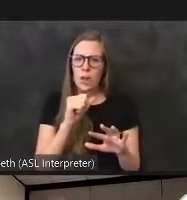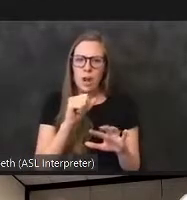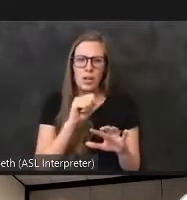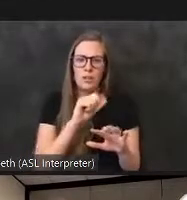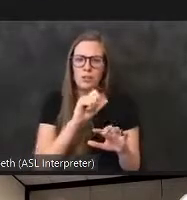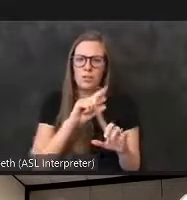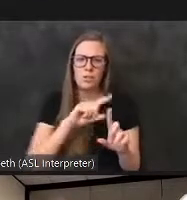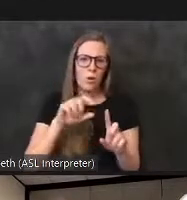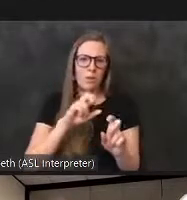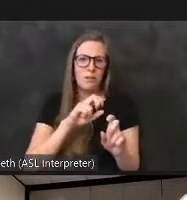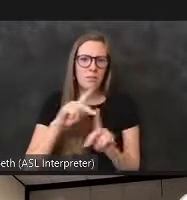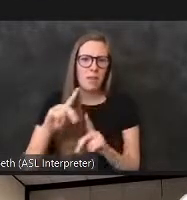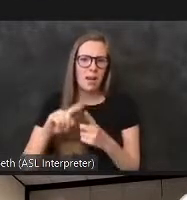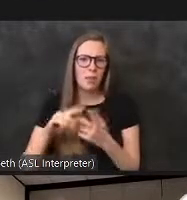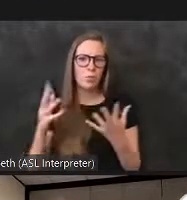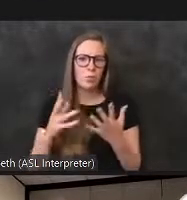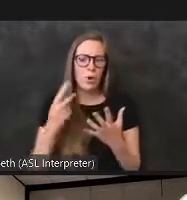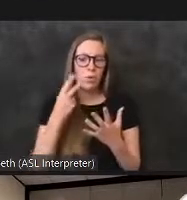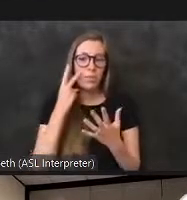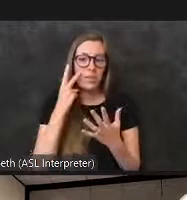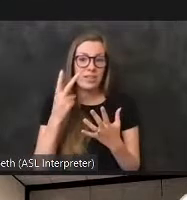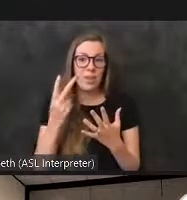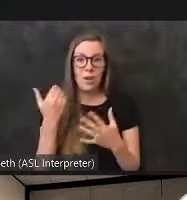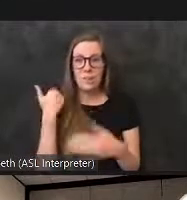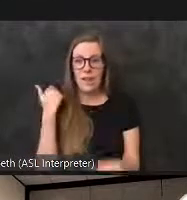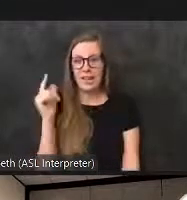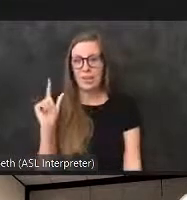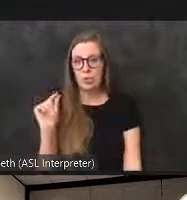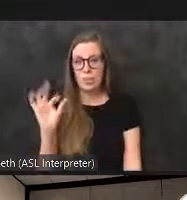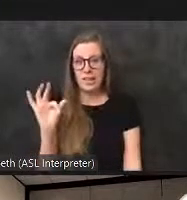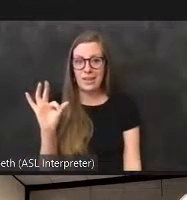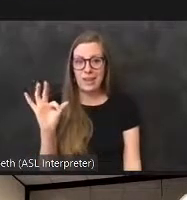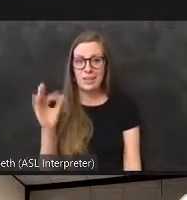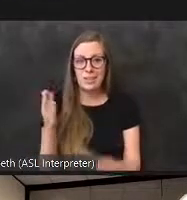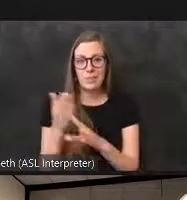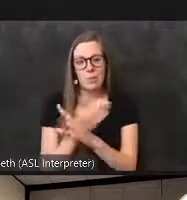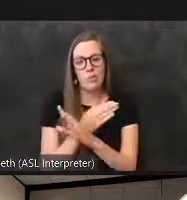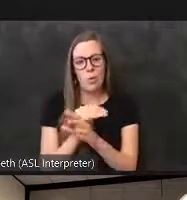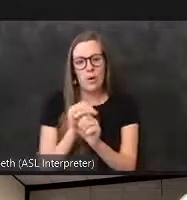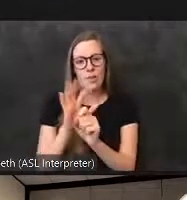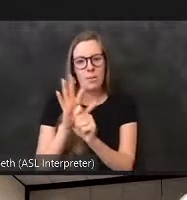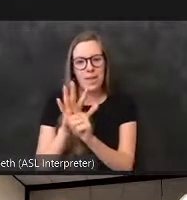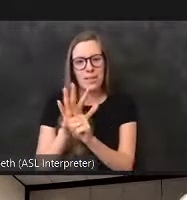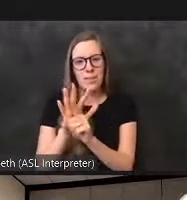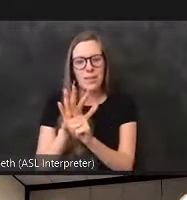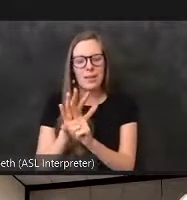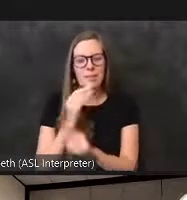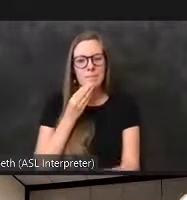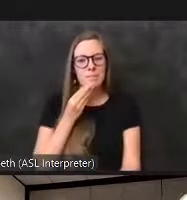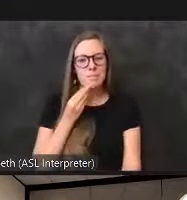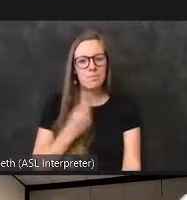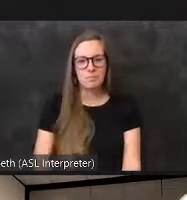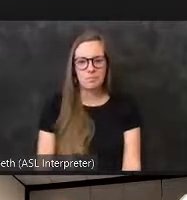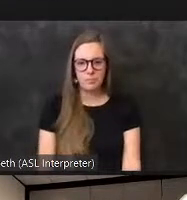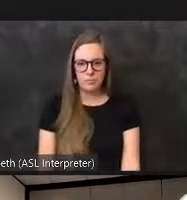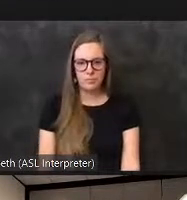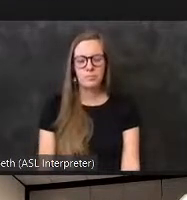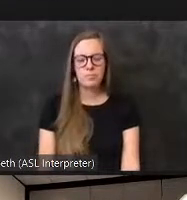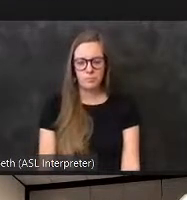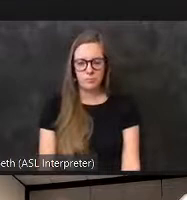No vamos a ir de regreso a lo que vimos en el 2019 antes de la pandemia nos hubiese golpeado G.